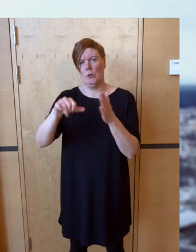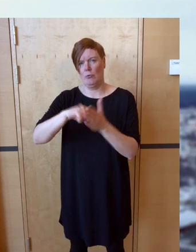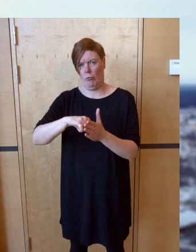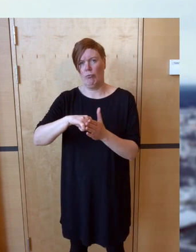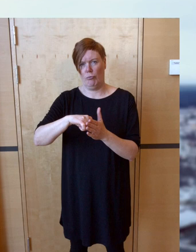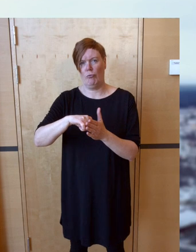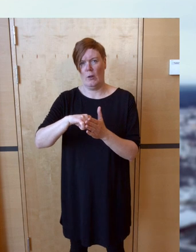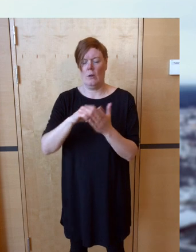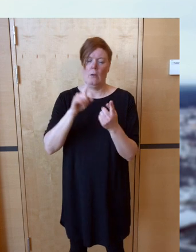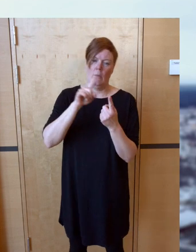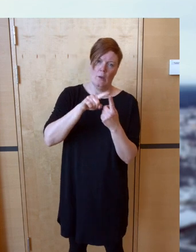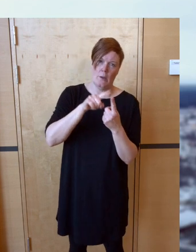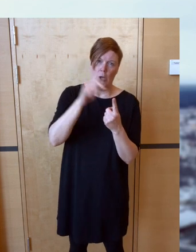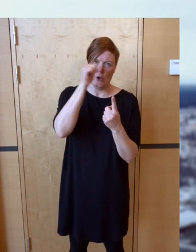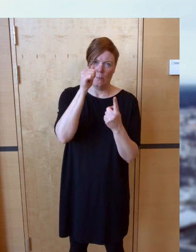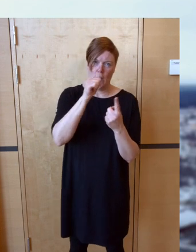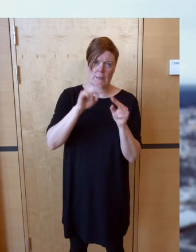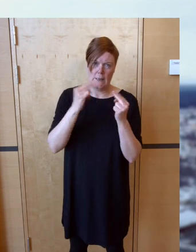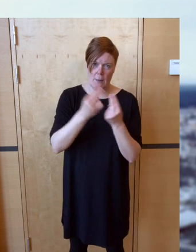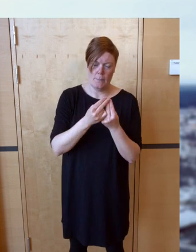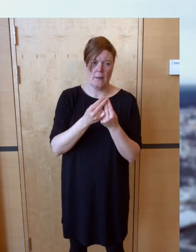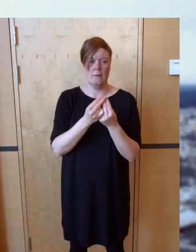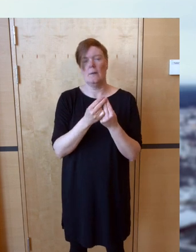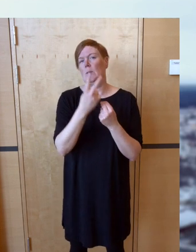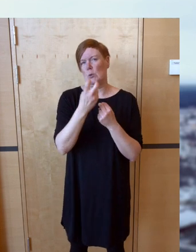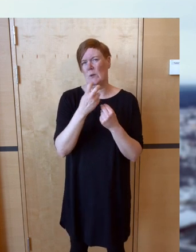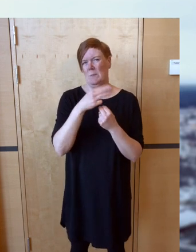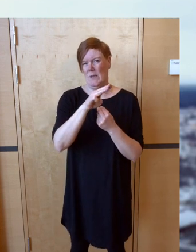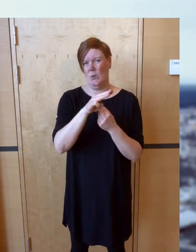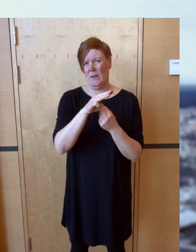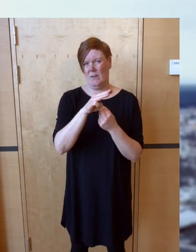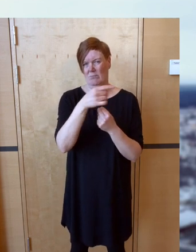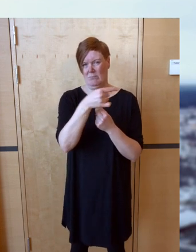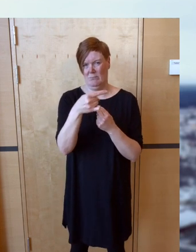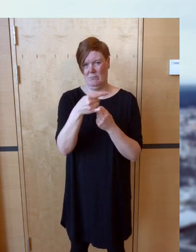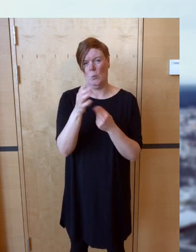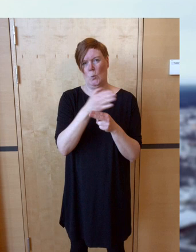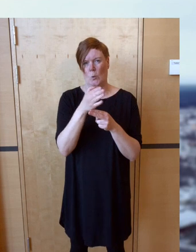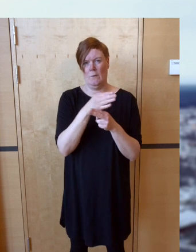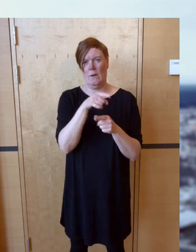Bland annat gymnasienämnden ungefär 20 milj Och där är ju det är kopplat till 1